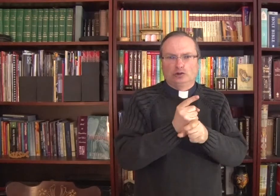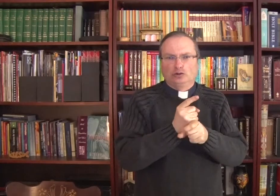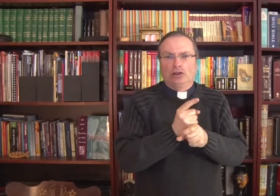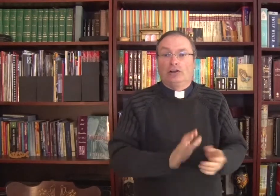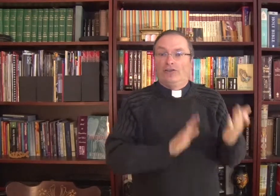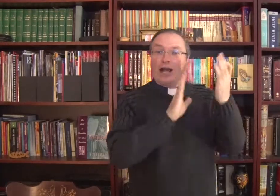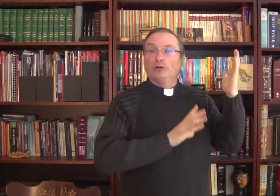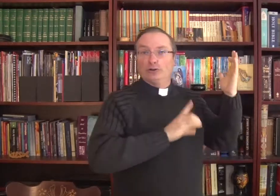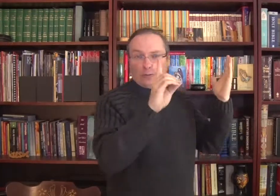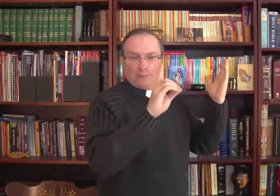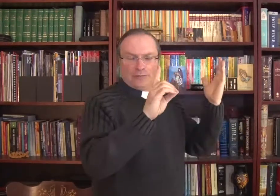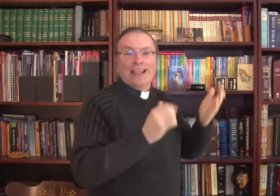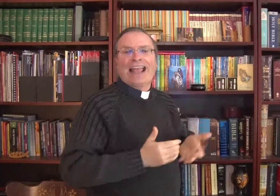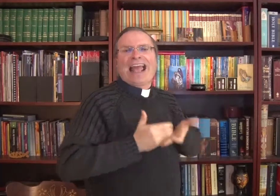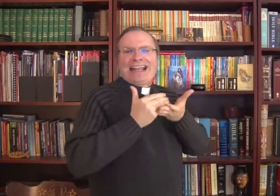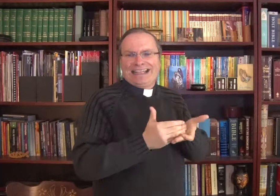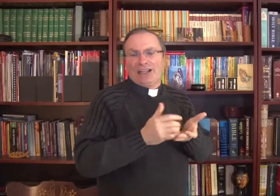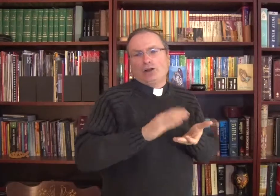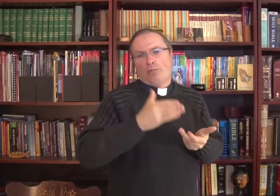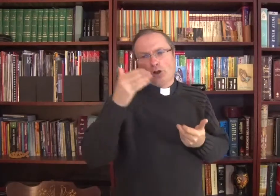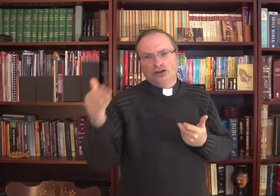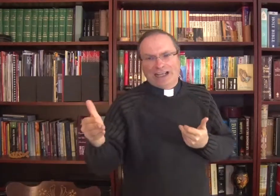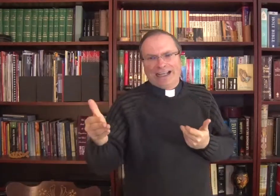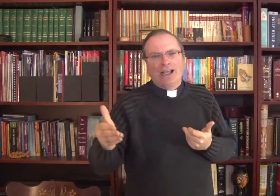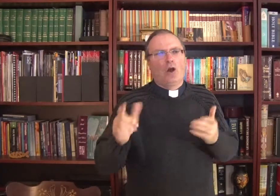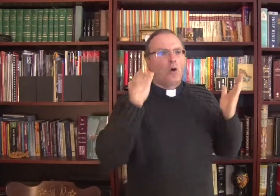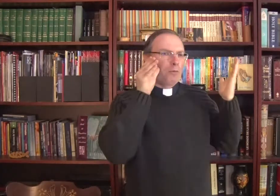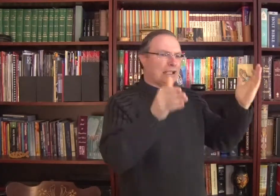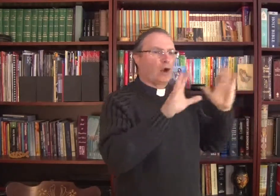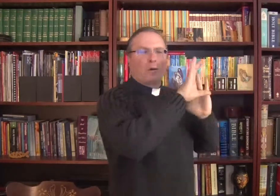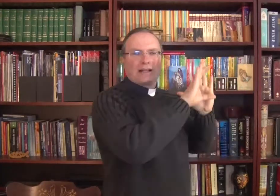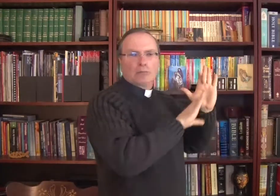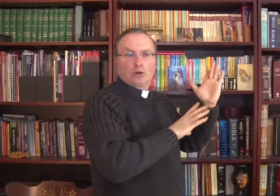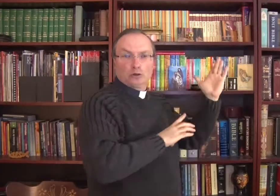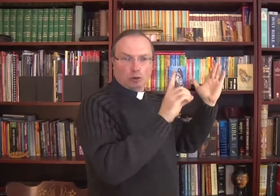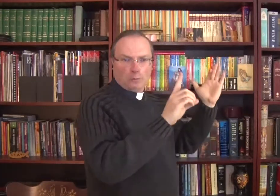devant Dieu; aider son prochain, obéir aux commandements de Dieu,